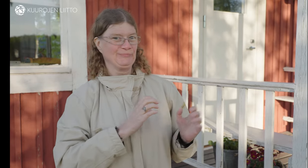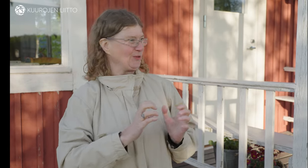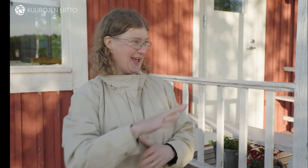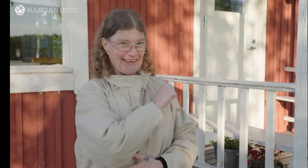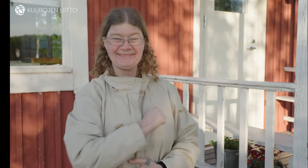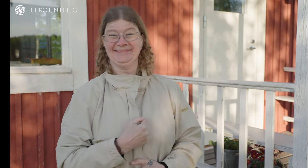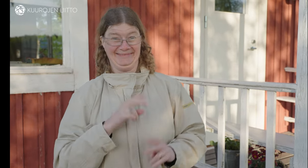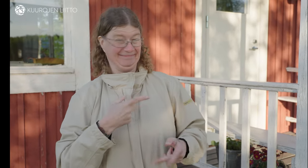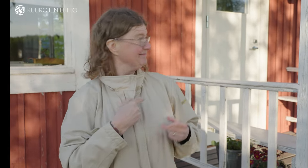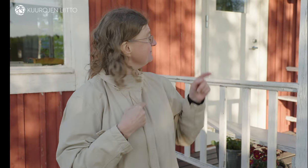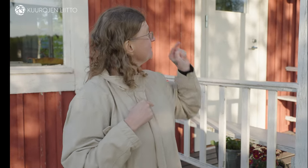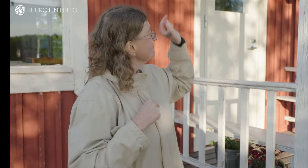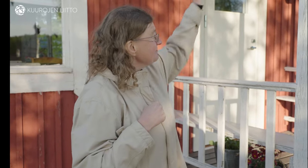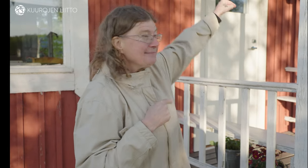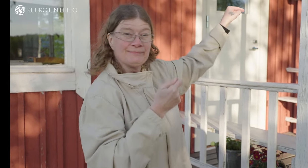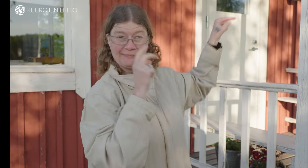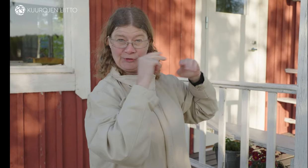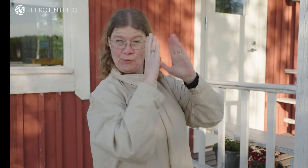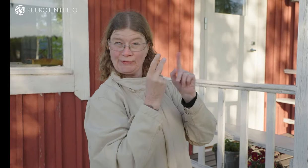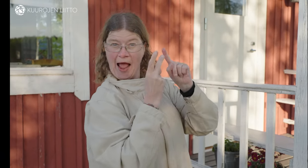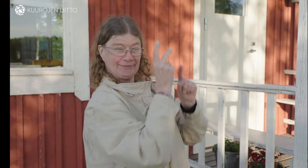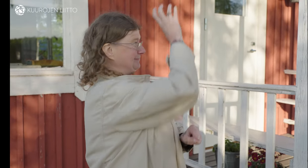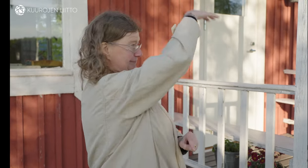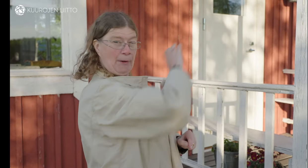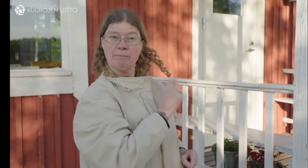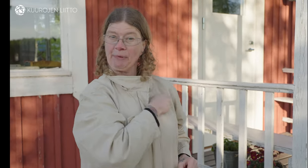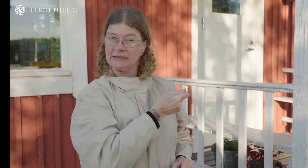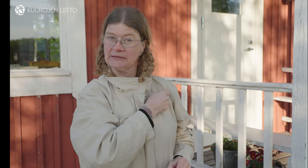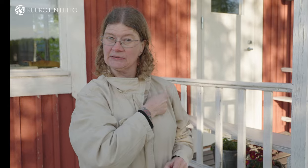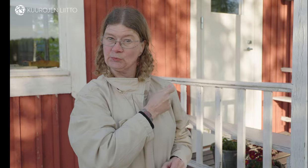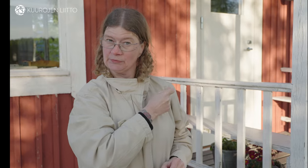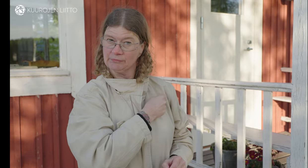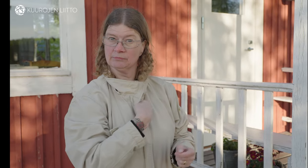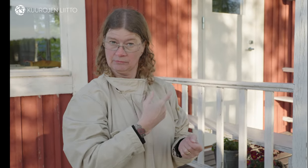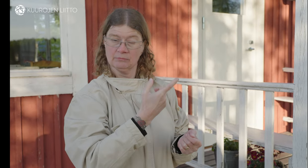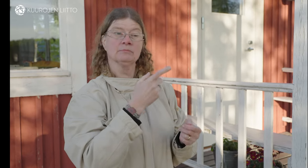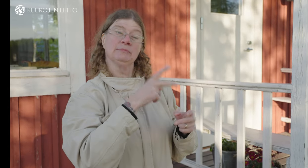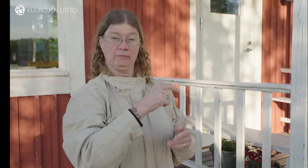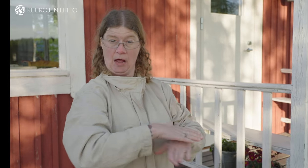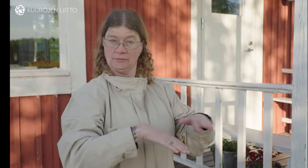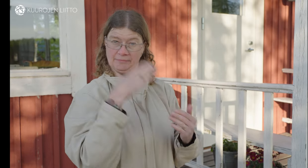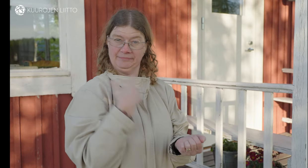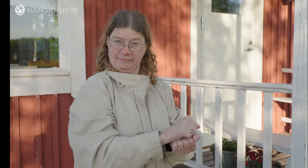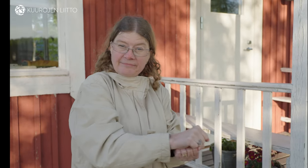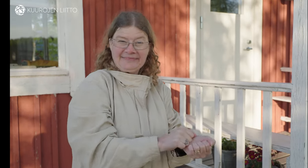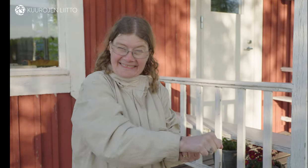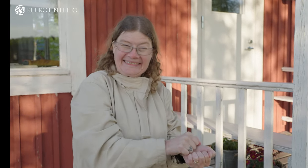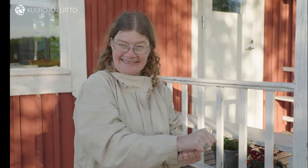Tuolla takana on sauna, jossa pestiin pyykki käsin -